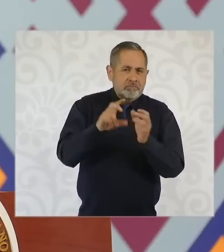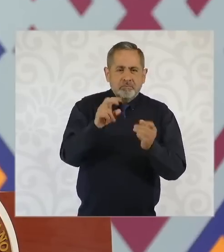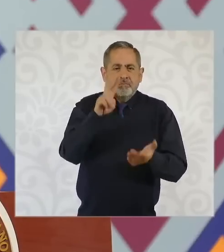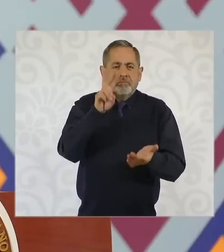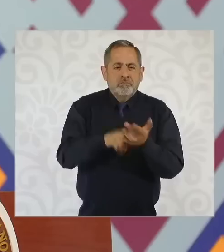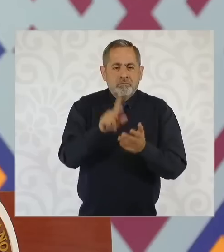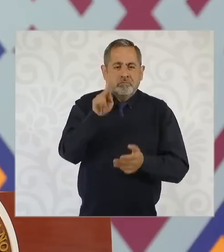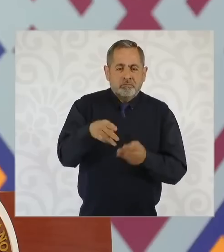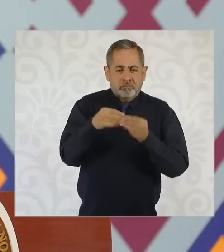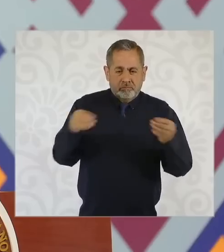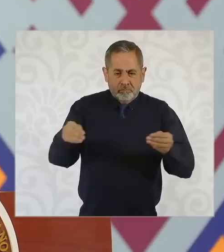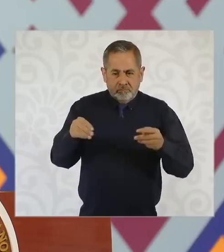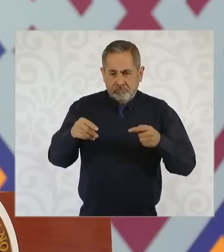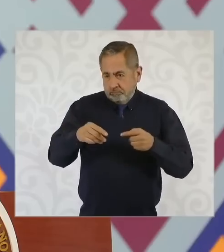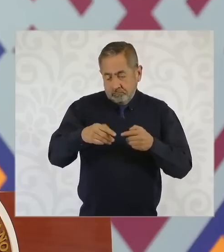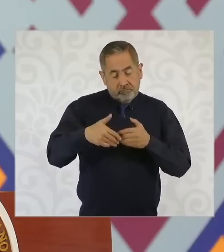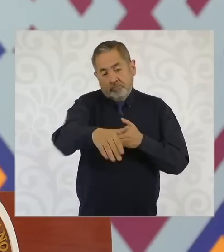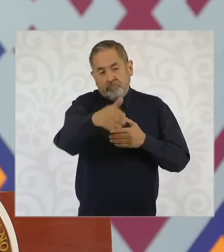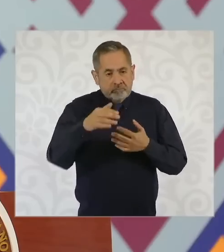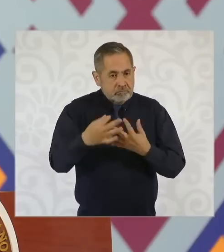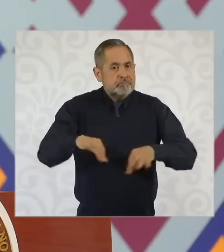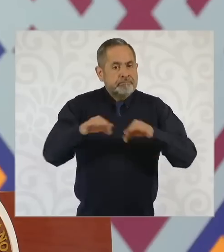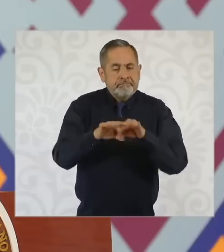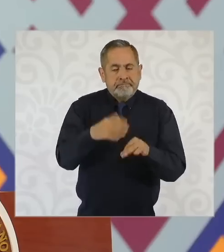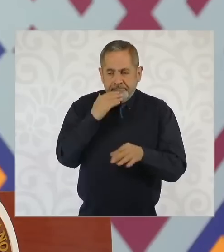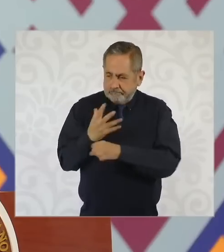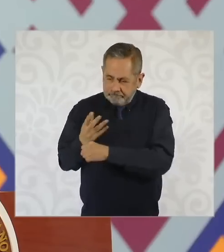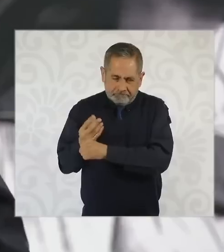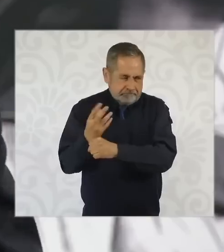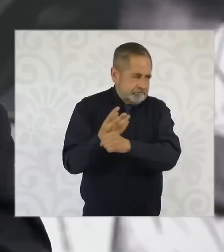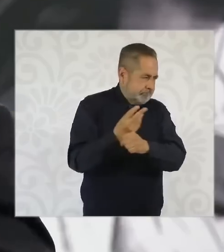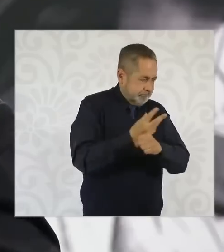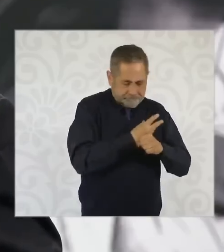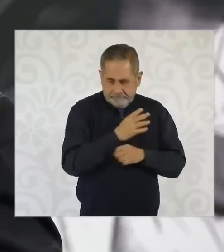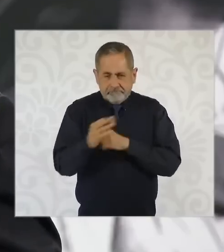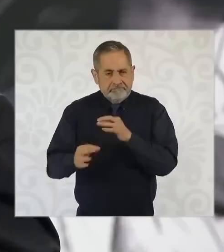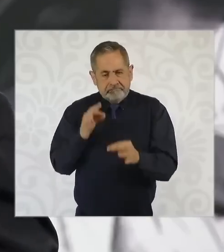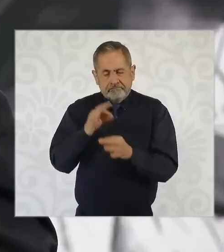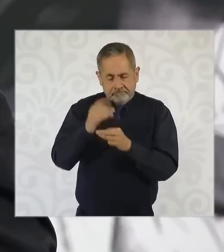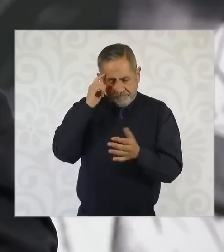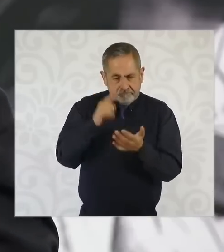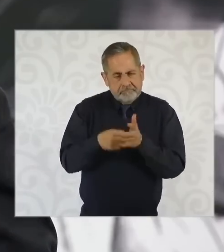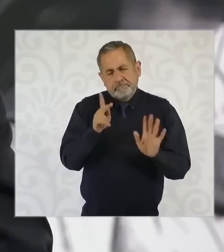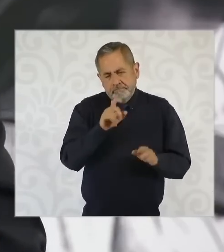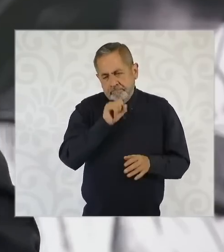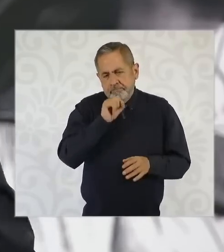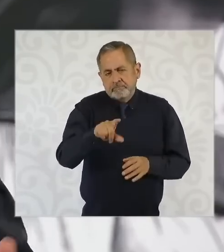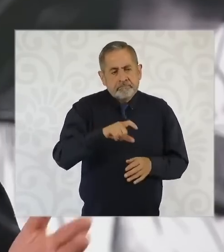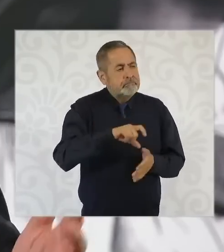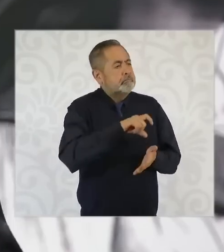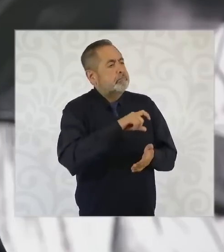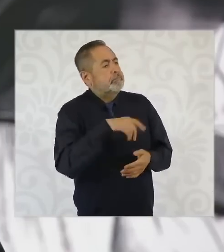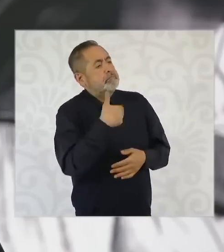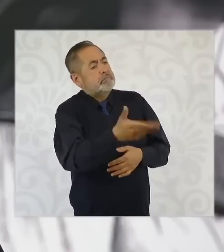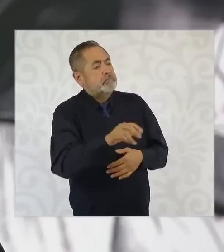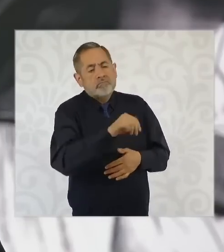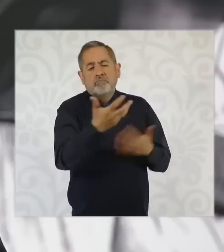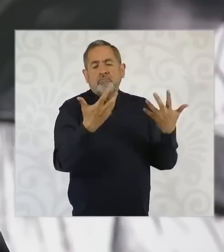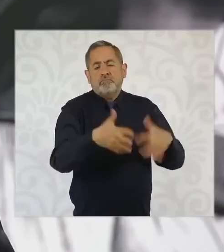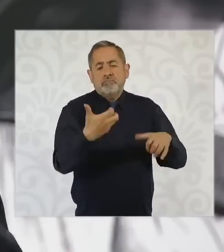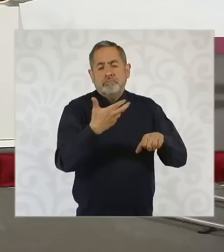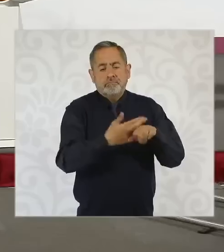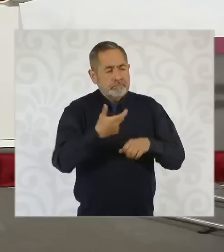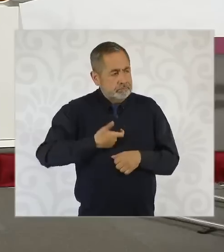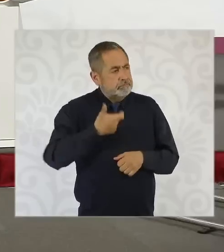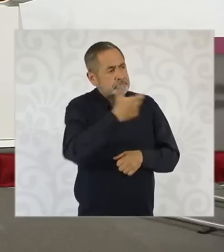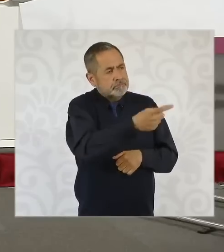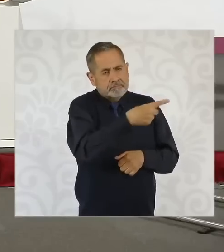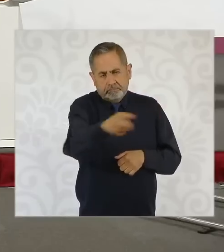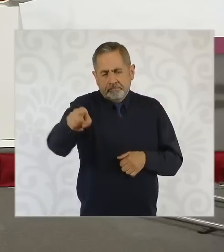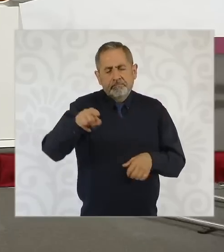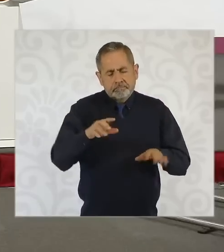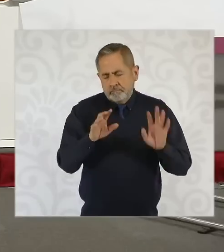frentes que es importante la la meta no por lo que vieron eh Son estrategias vamos a ver cóm eh